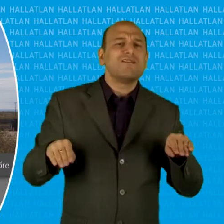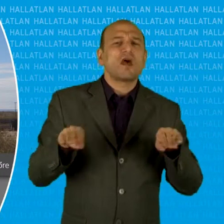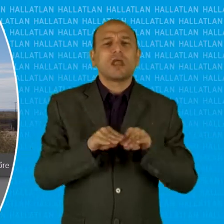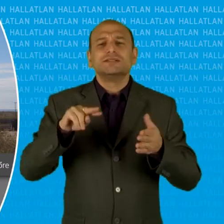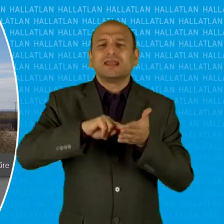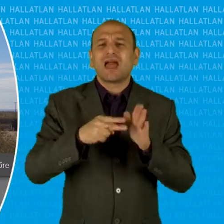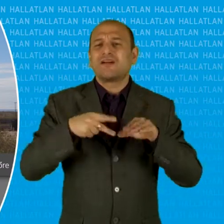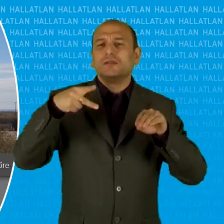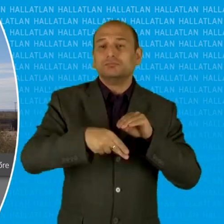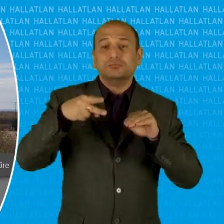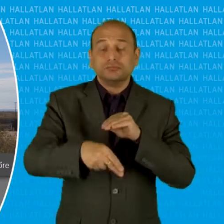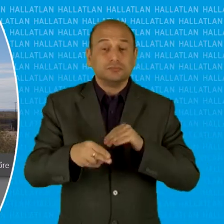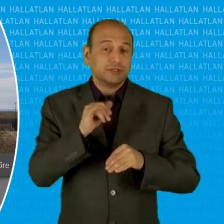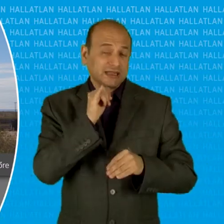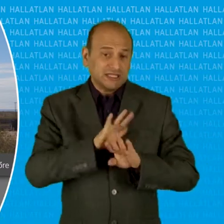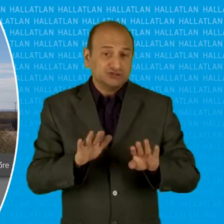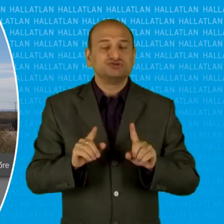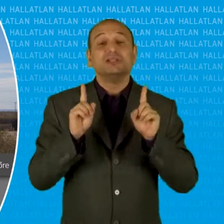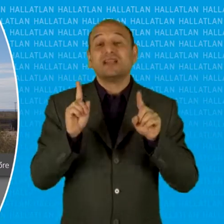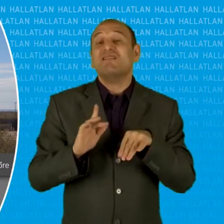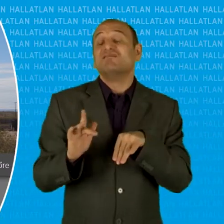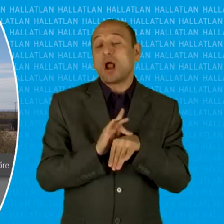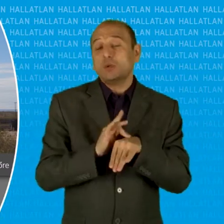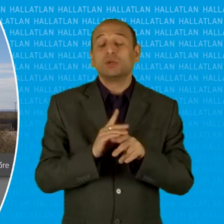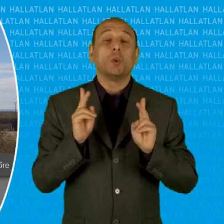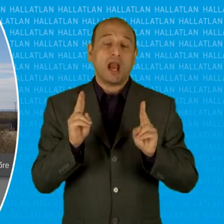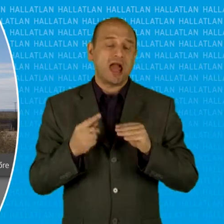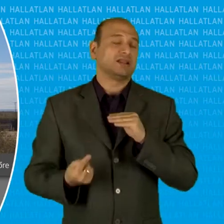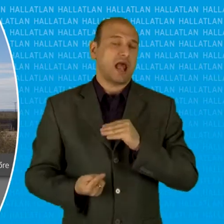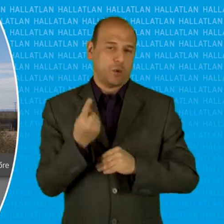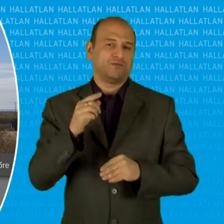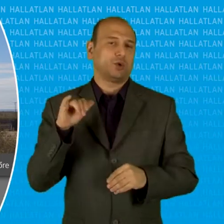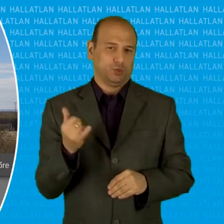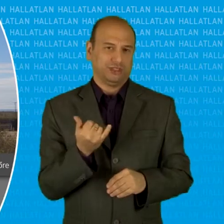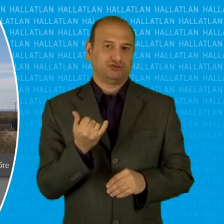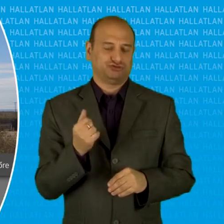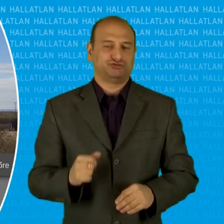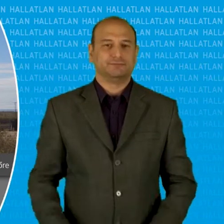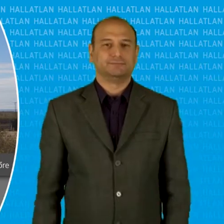miszerint be akarnák fagyasztani fejlesztési terveket. Ennek a valószínűsége azonban nem kizárt.